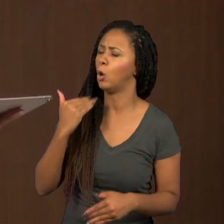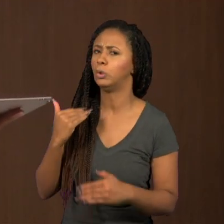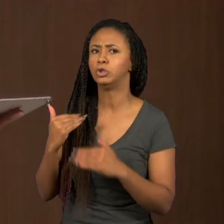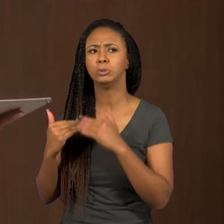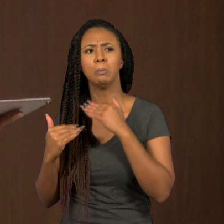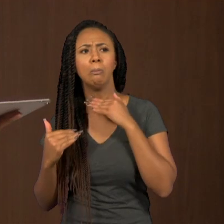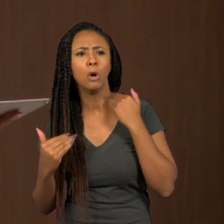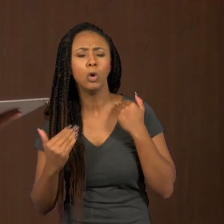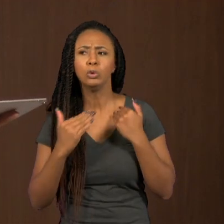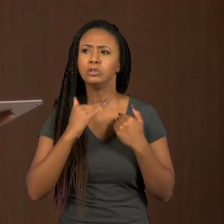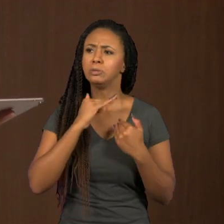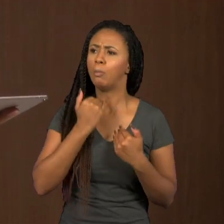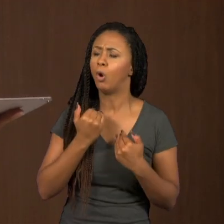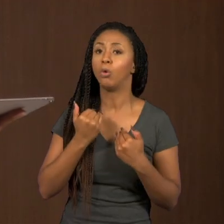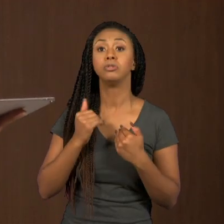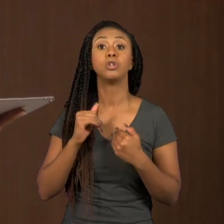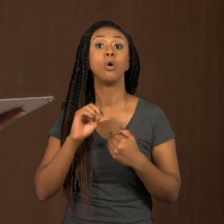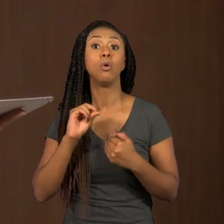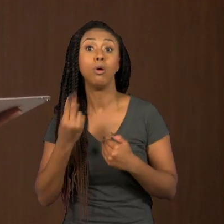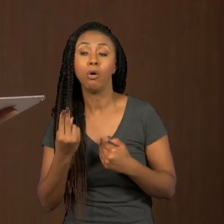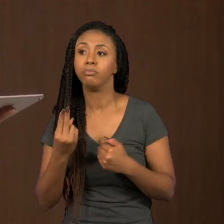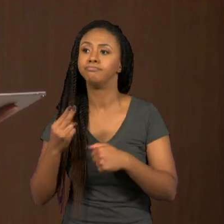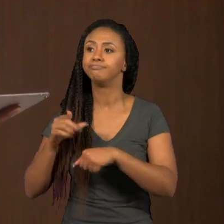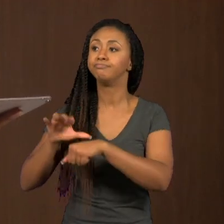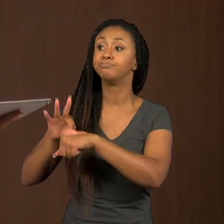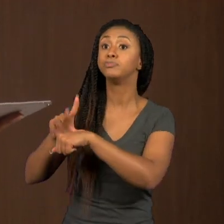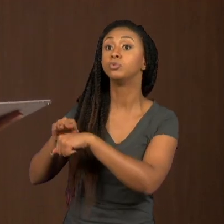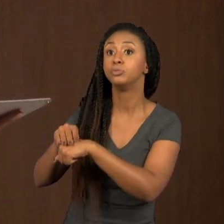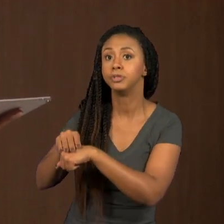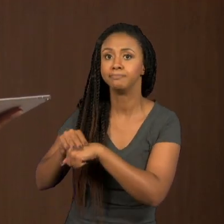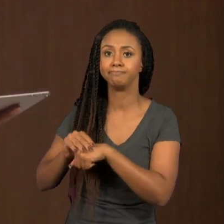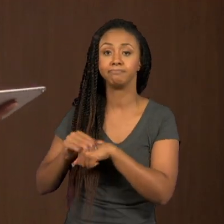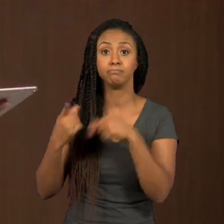VIOLÊNCIA, FOME, MISÉRIA GENERALIZADA, FALTA DE